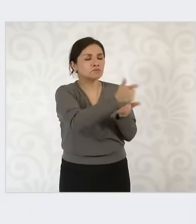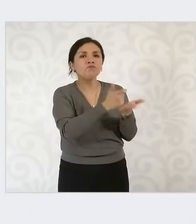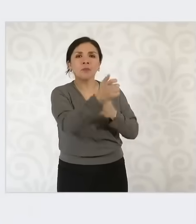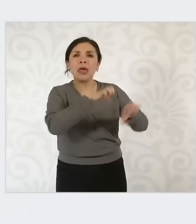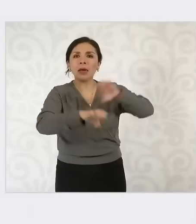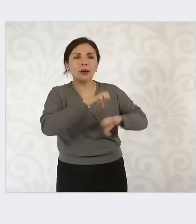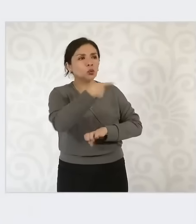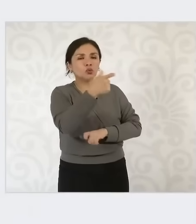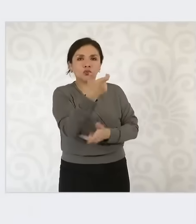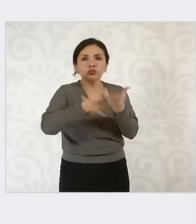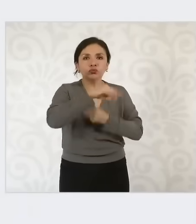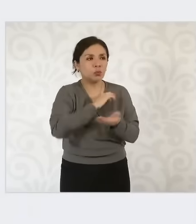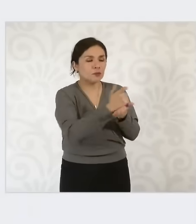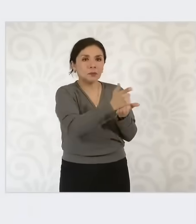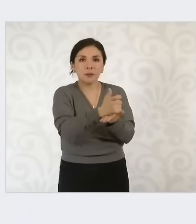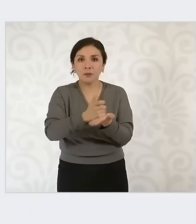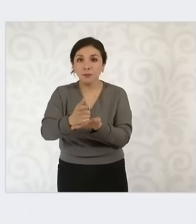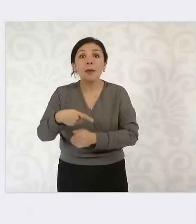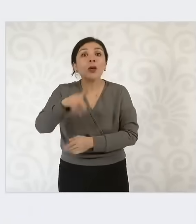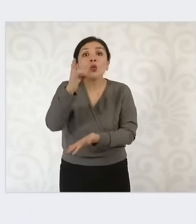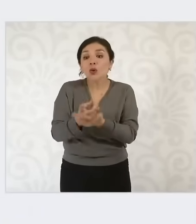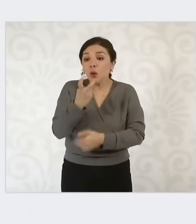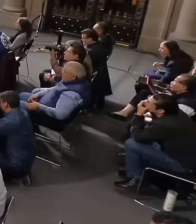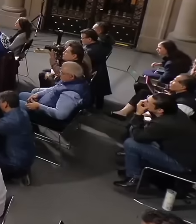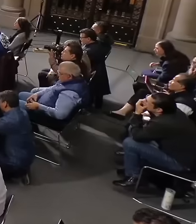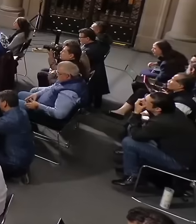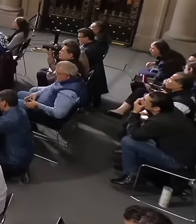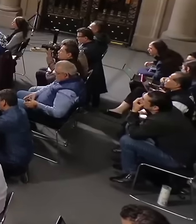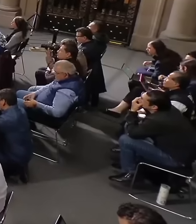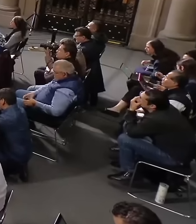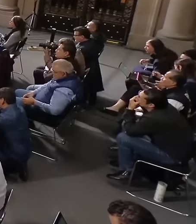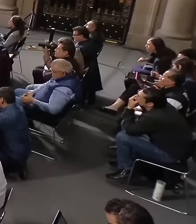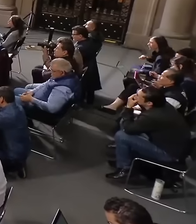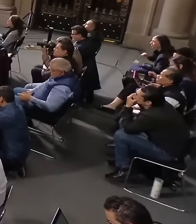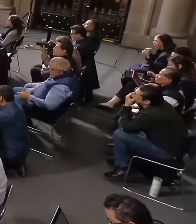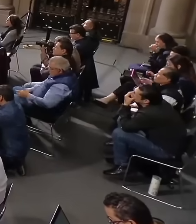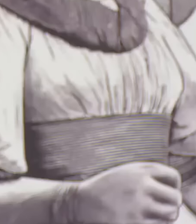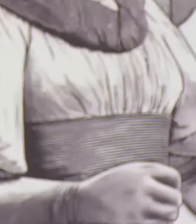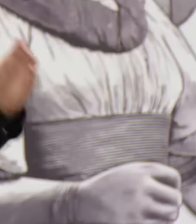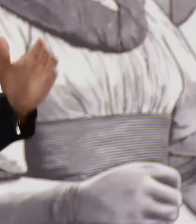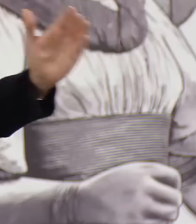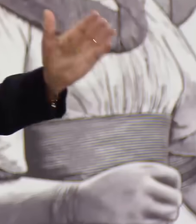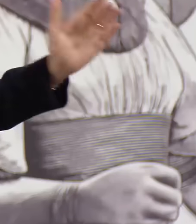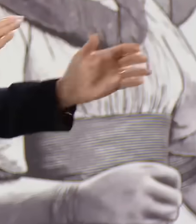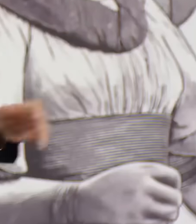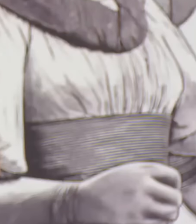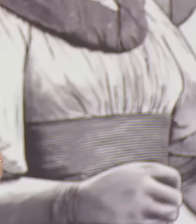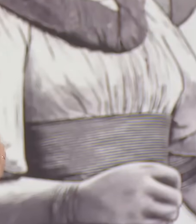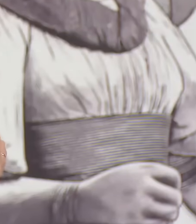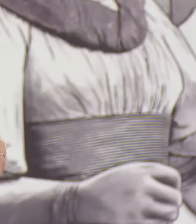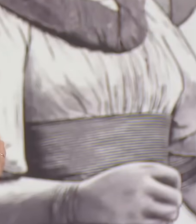recursos, pero solo para 2025. y el pago de ese instrumento ya está totalmente contabilizado para